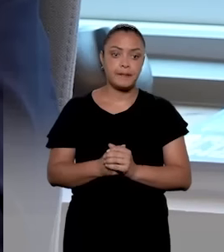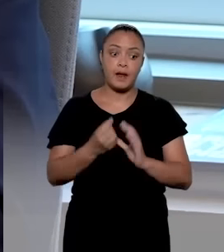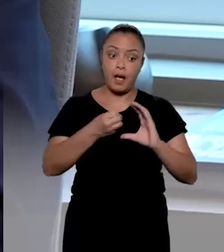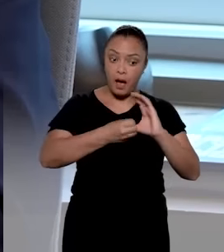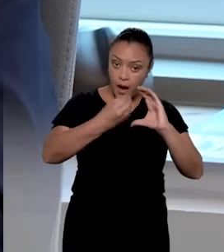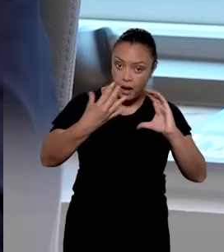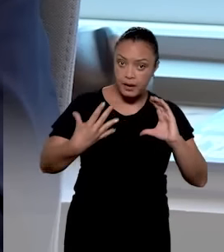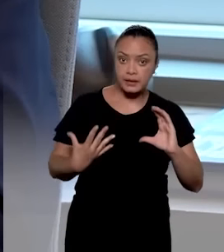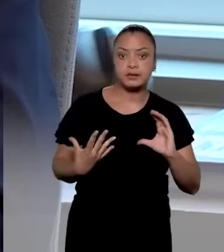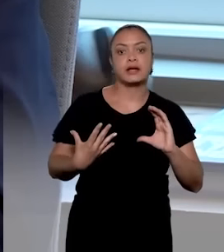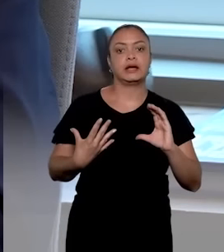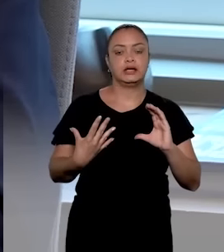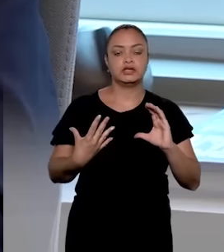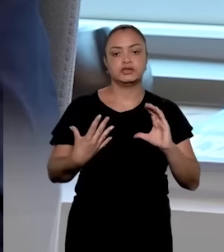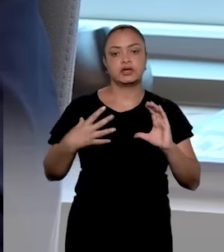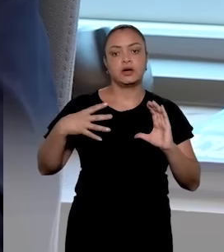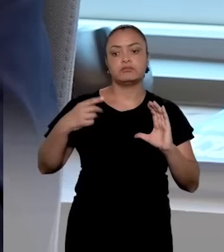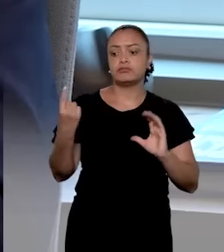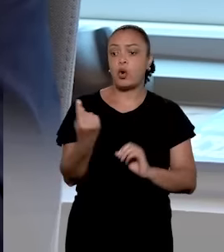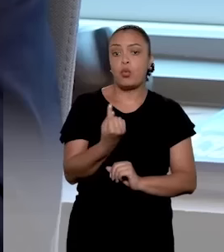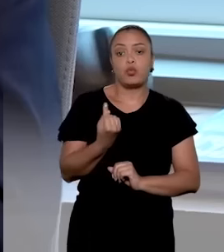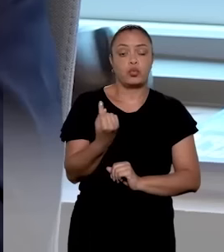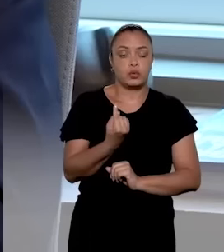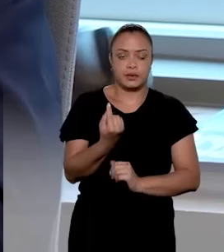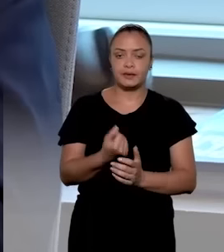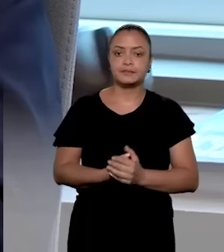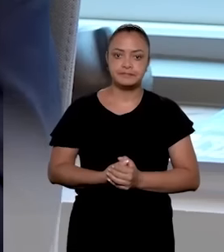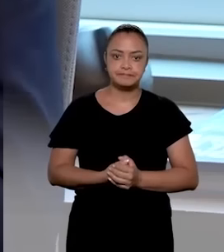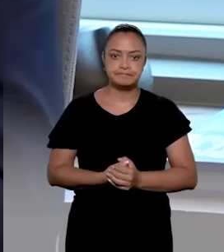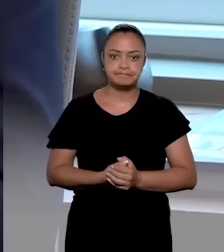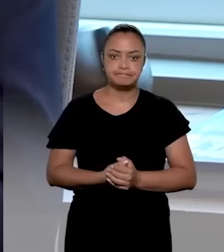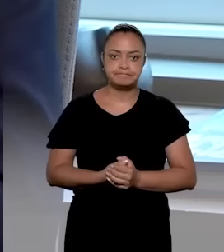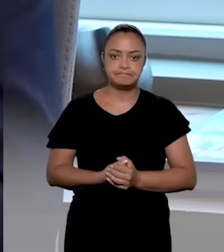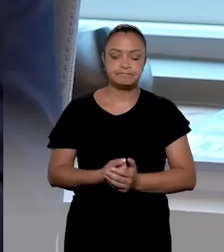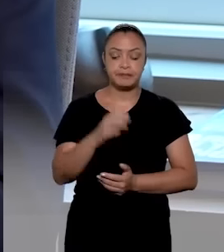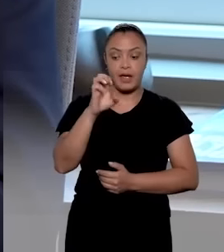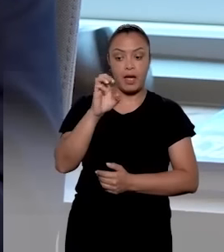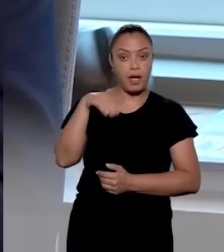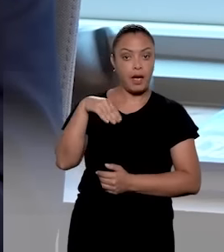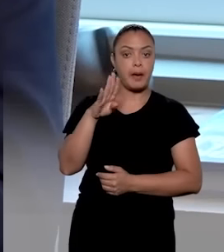característica de caráter universal única, Roberto. De acordo com dados da Embrapa,